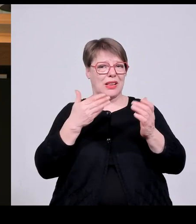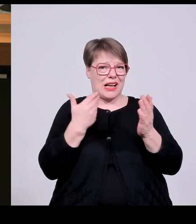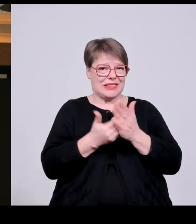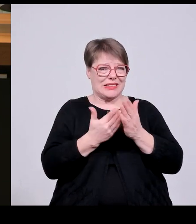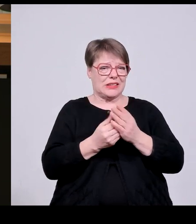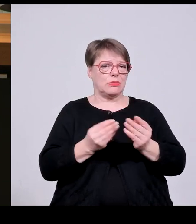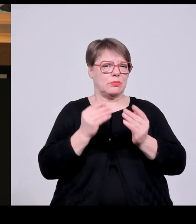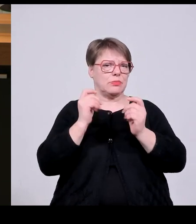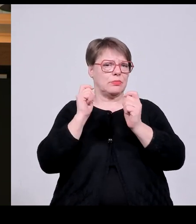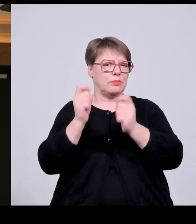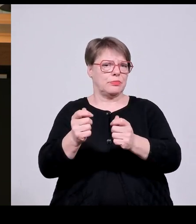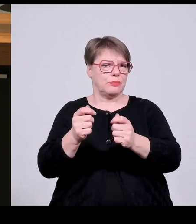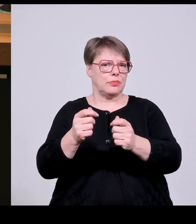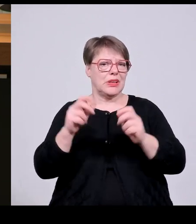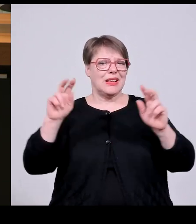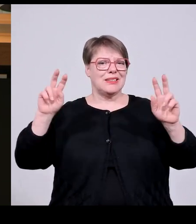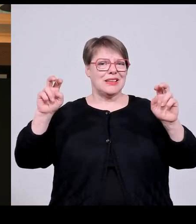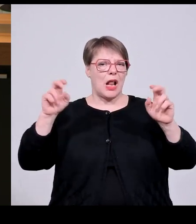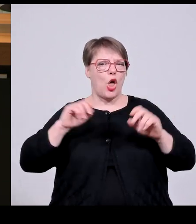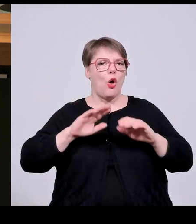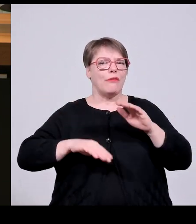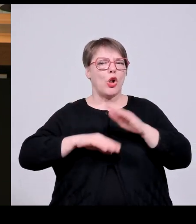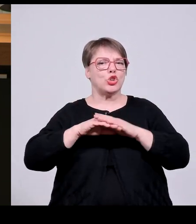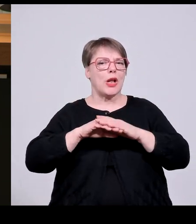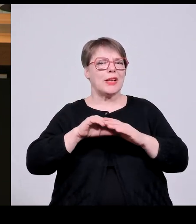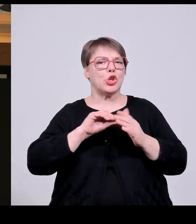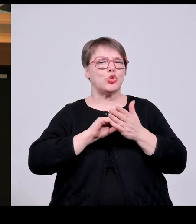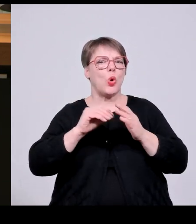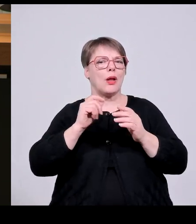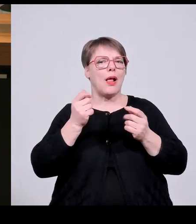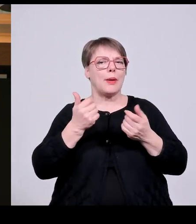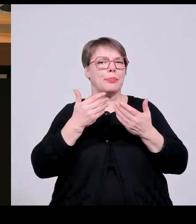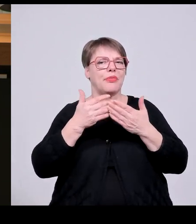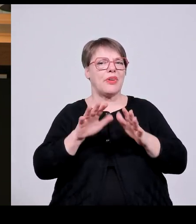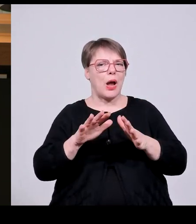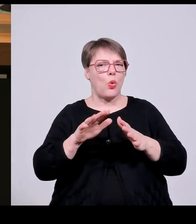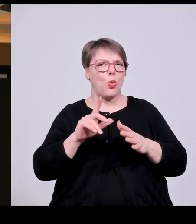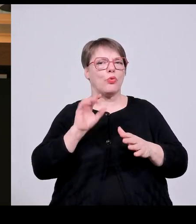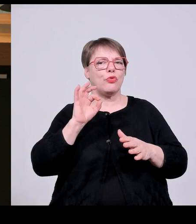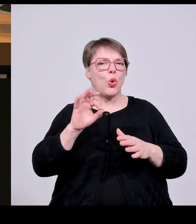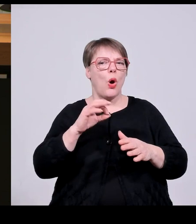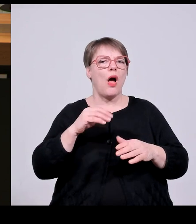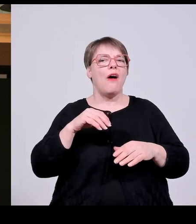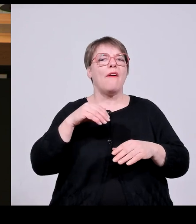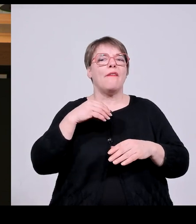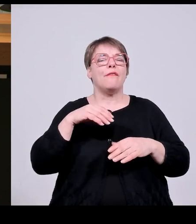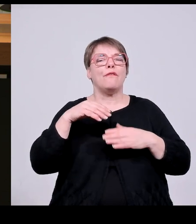Ja, gerade Sie als Grüne haben diesen Antrag ewig verschleppt. Die